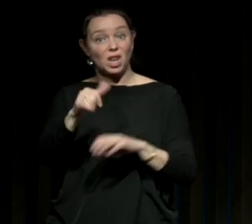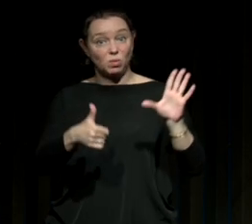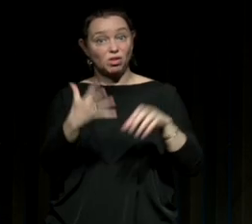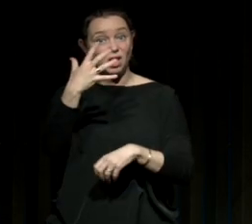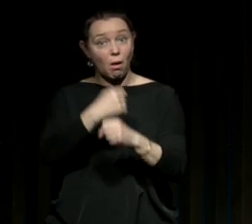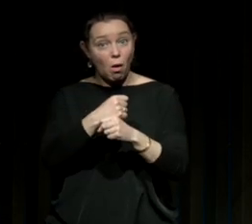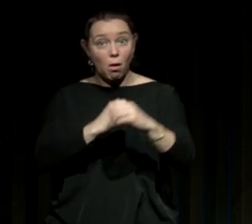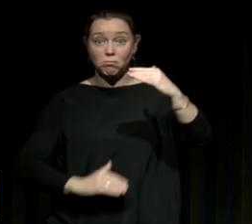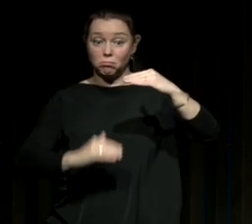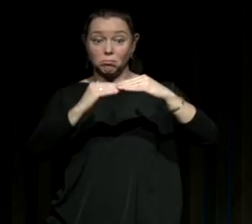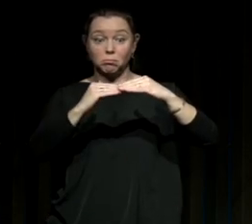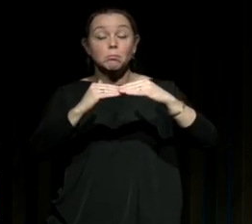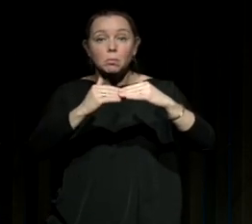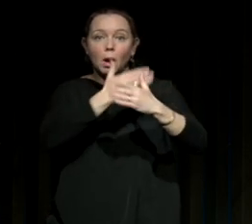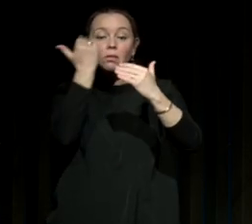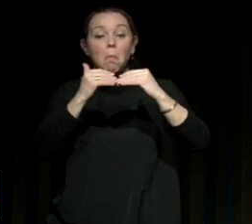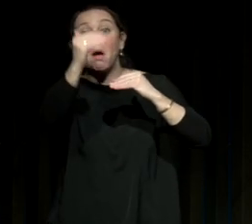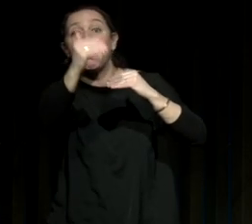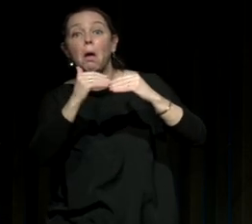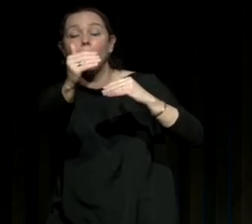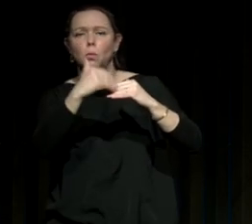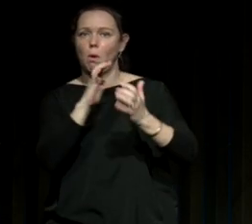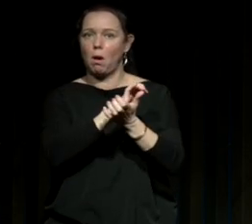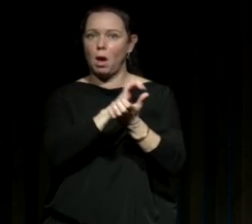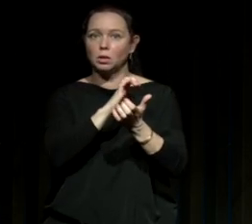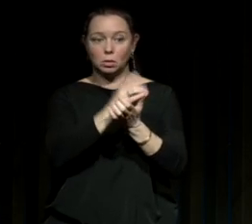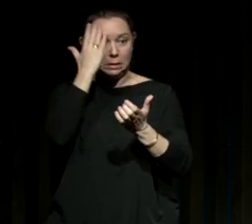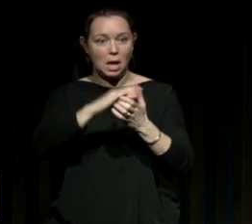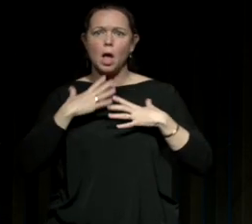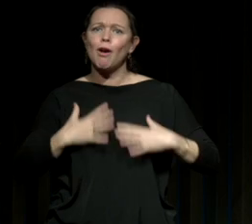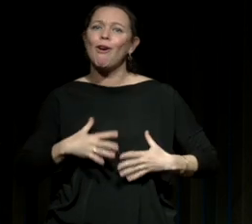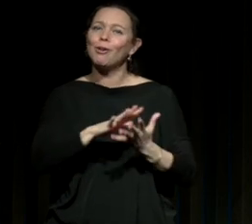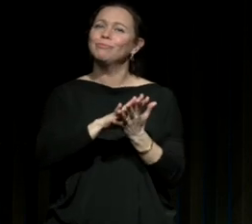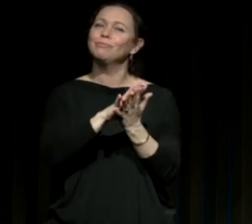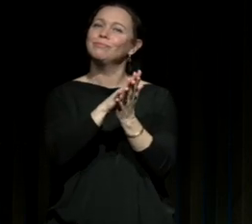plus qu'avec l'âge la composition corporelle se modifie au fur et à mesure qu'on avance en est à